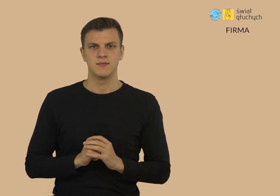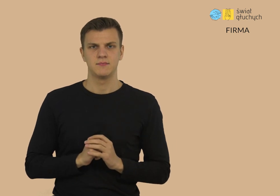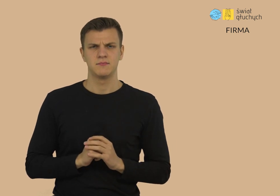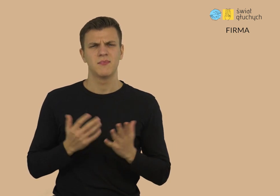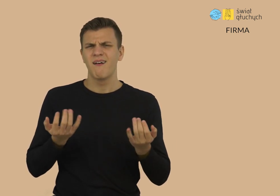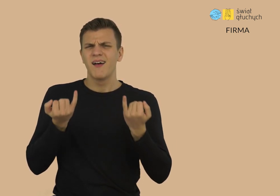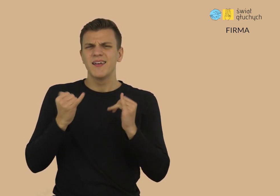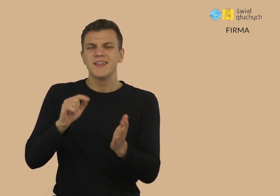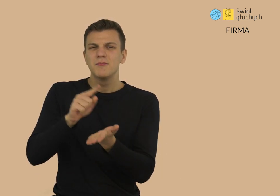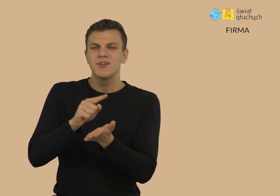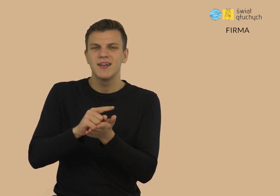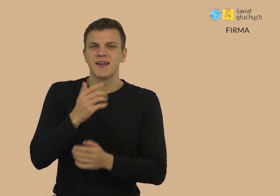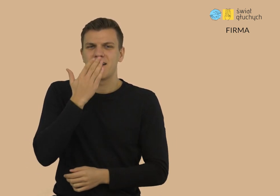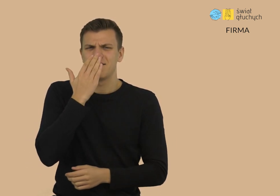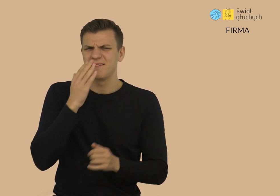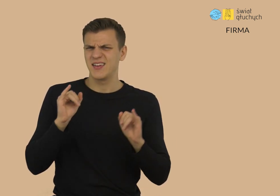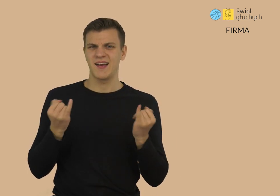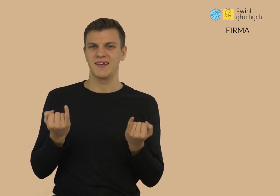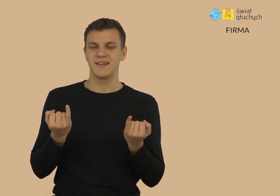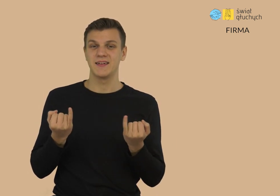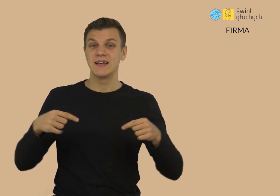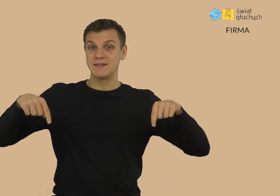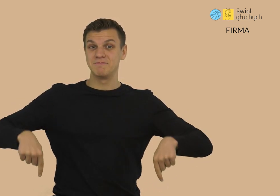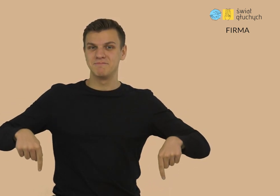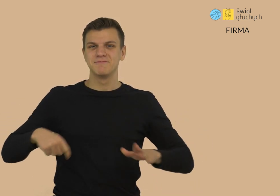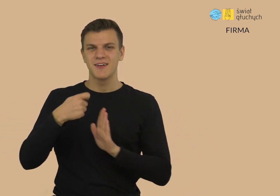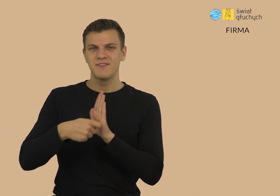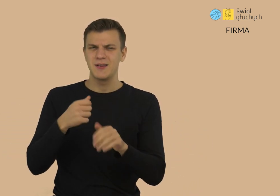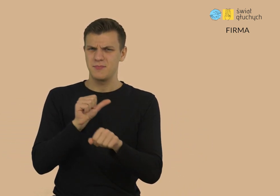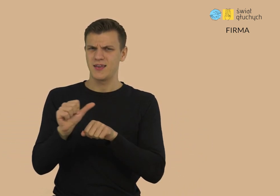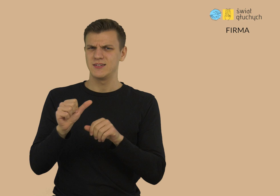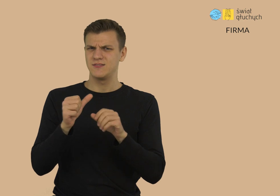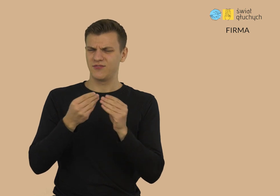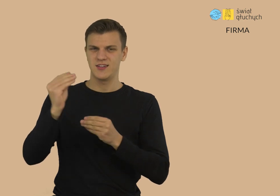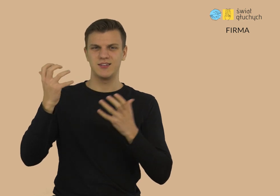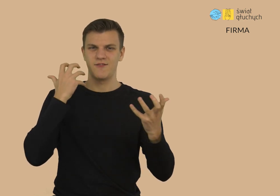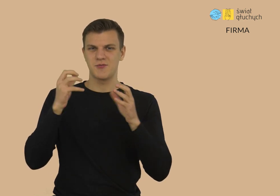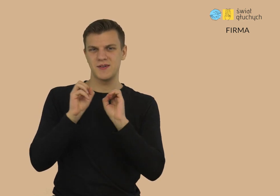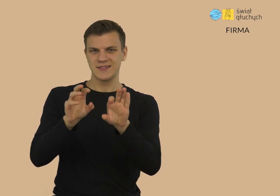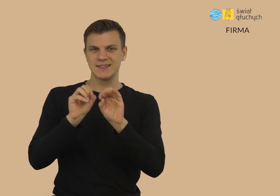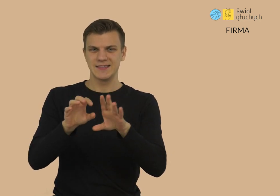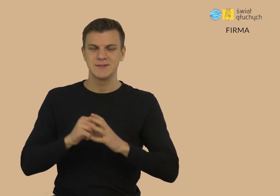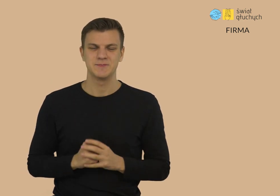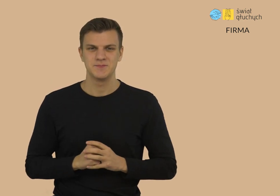O co chodzi z formą opodatkowania? Jakie są formy opodatkowania? Odpowiedź na te pytania znajdziecie w filmie podlinkowanym pod tym filmem.